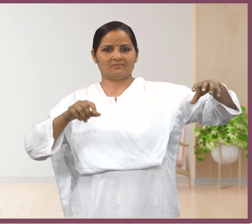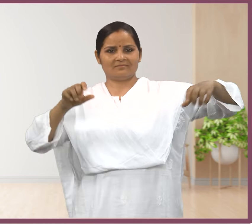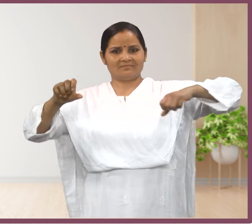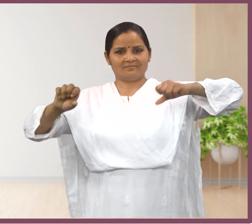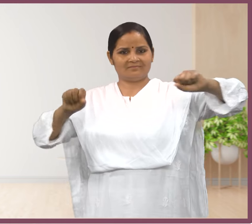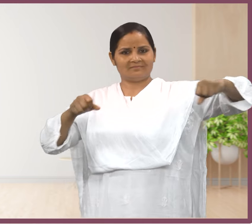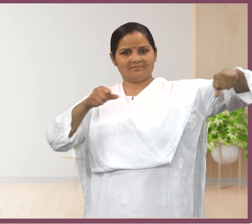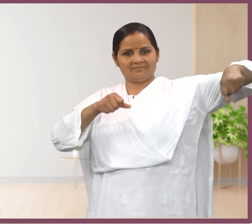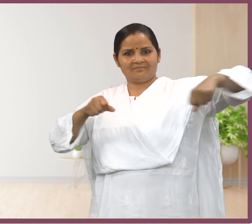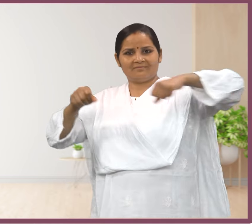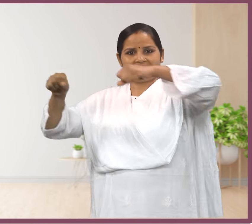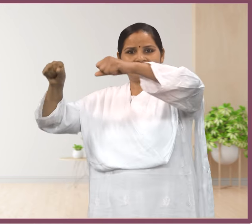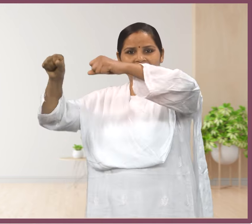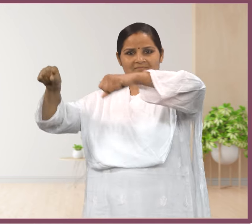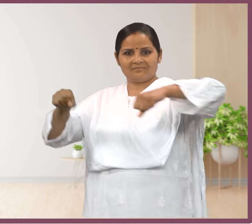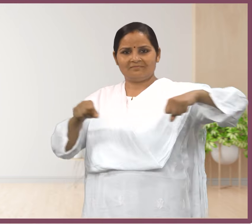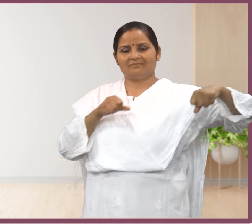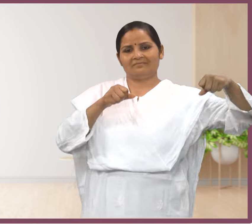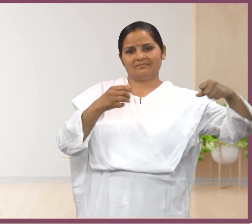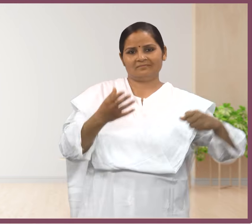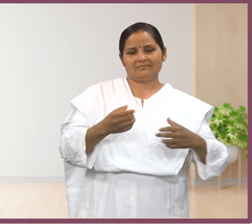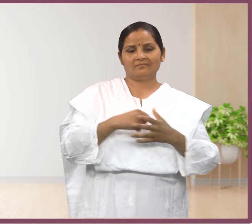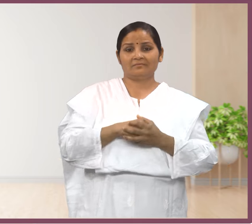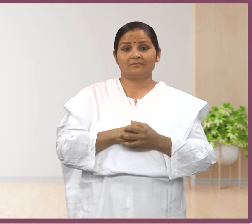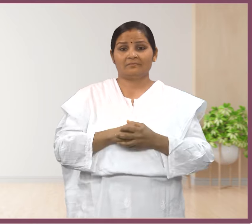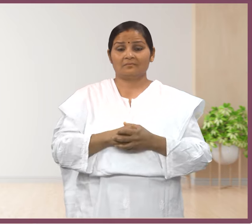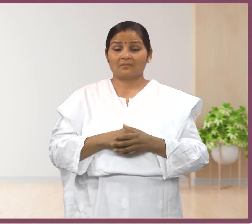ఆ తర్వాత అతను ఒక బైక్ తీసుకున్నాడు,